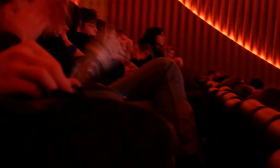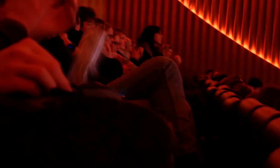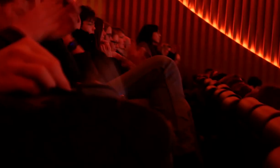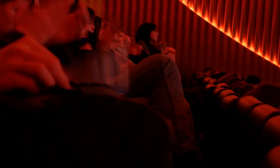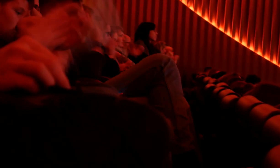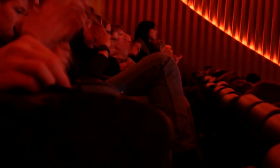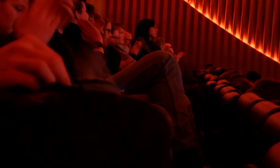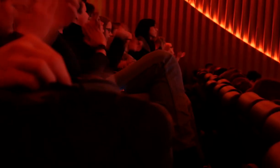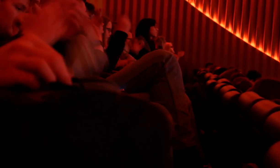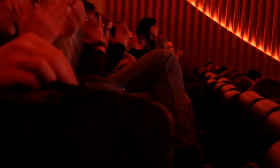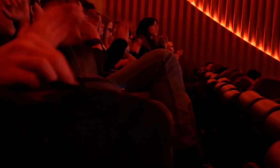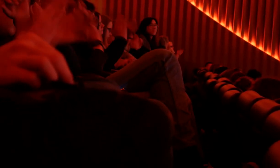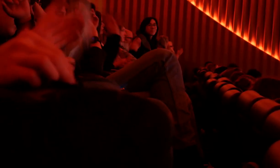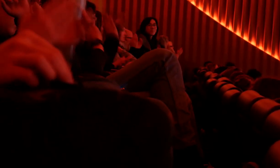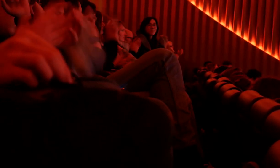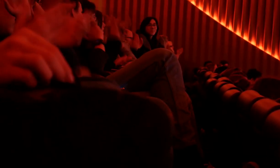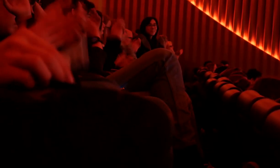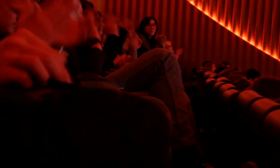*Applaus*